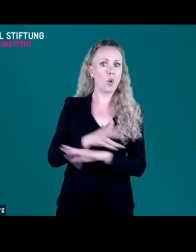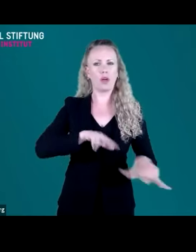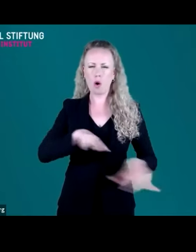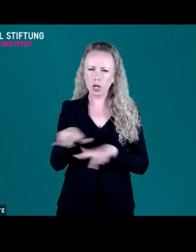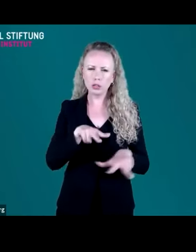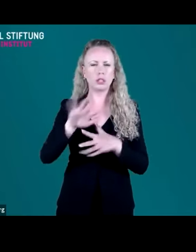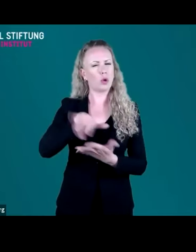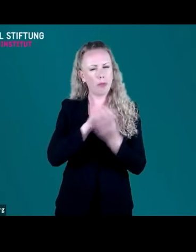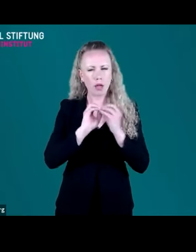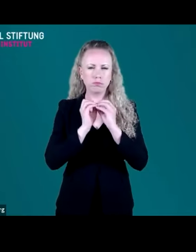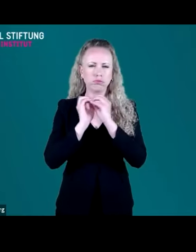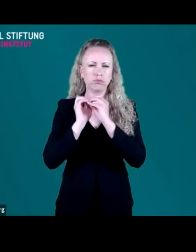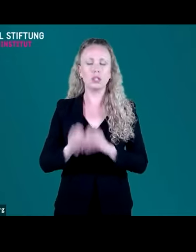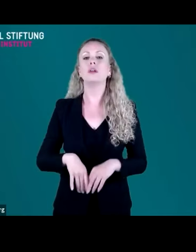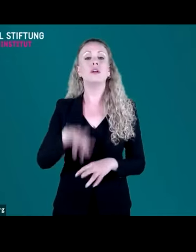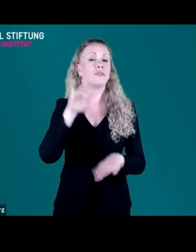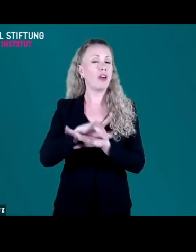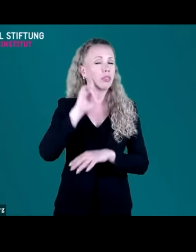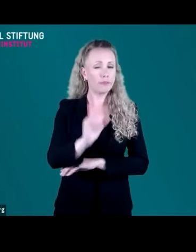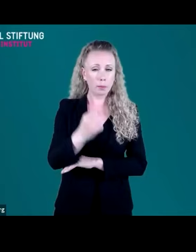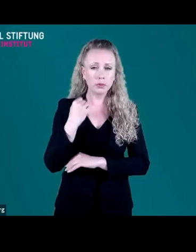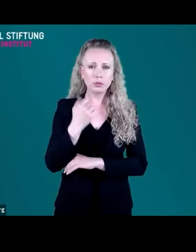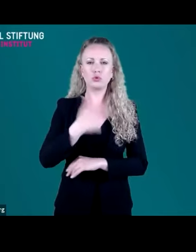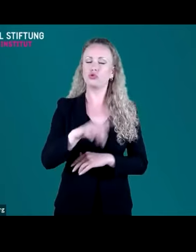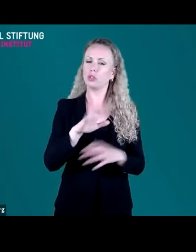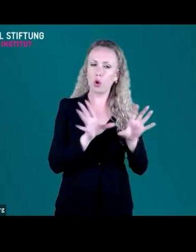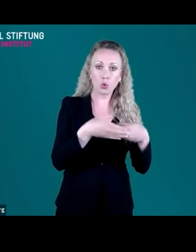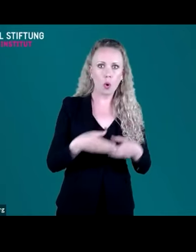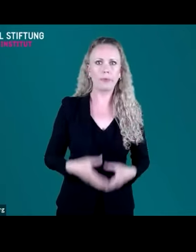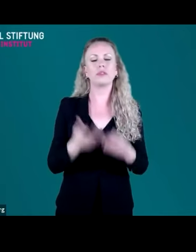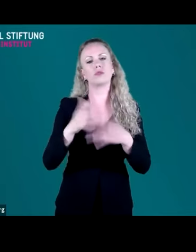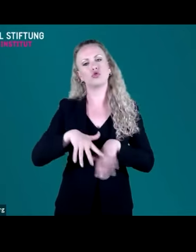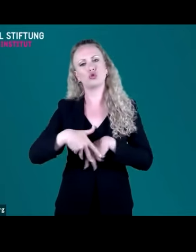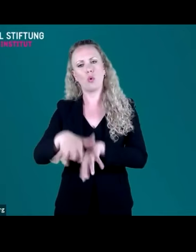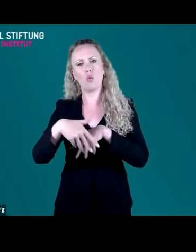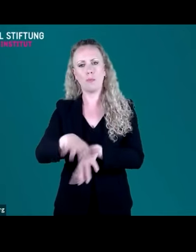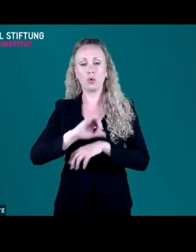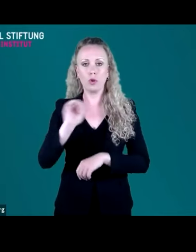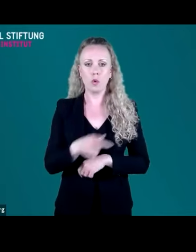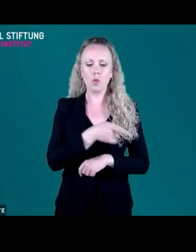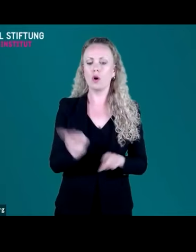Antifeministische Gruppen und Strömungen verwenden bei ihren Angriffen auf andersdenkende,